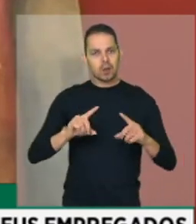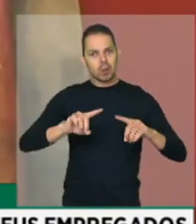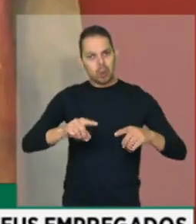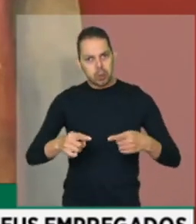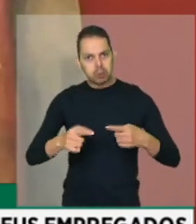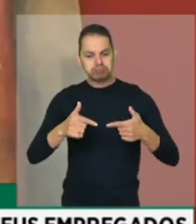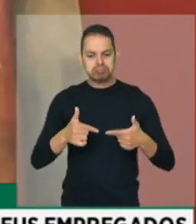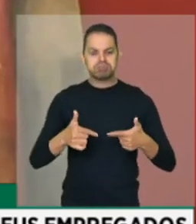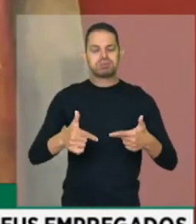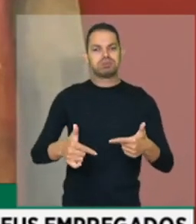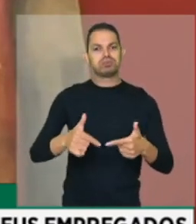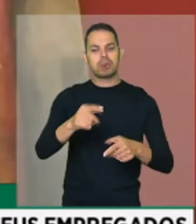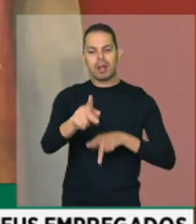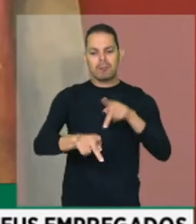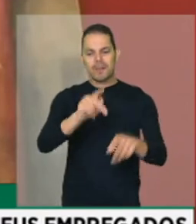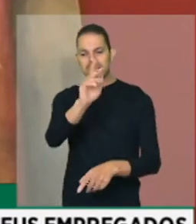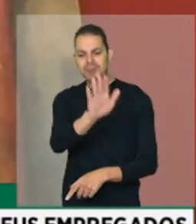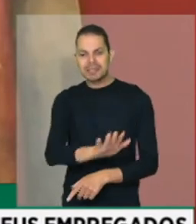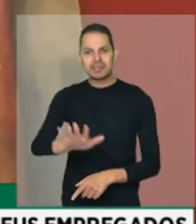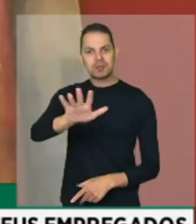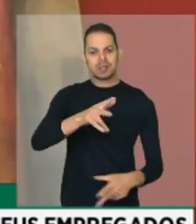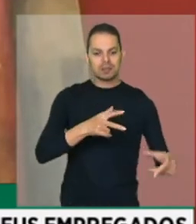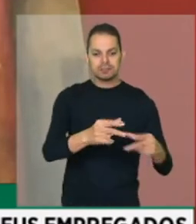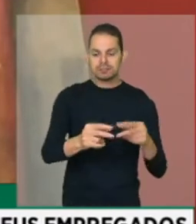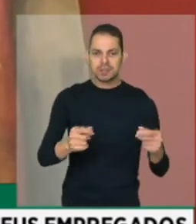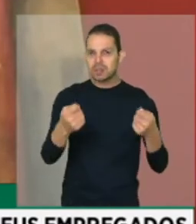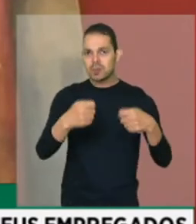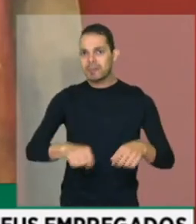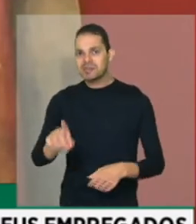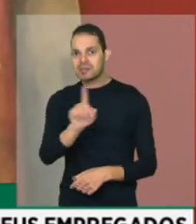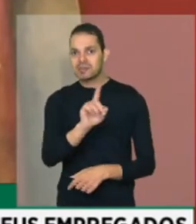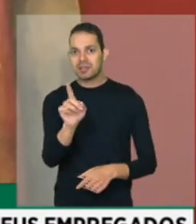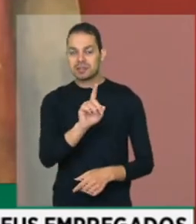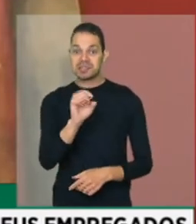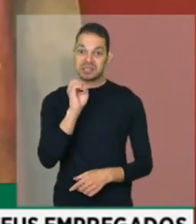PRECISA DE MAIS ATORES PARA ENFRENTAR O DESAFIO DE VACINAR COM DIGNIDADE A POPULAÇÃO BRASILEIRA SE ESSES ATORES